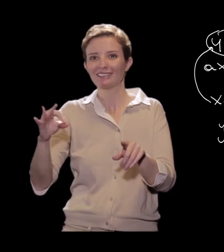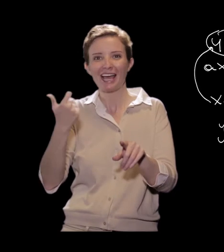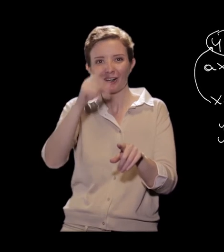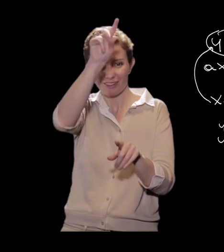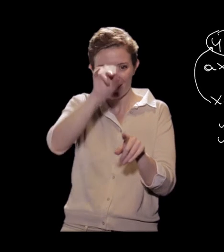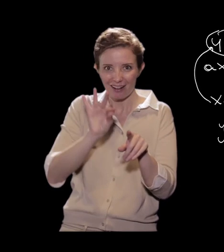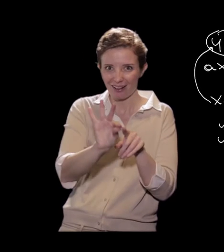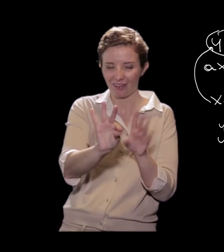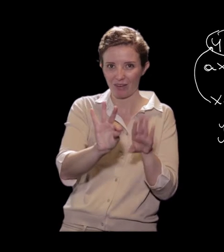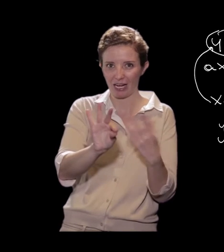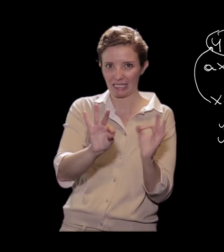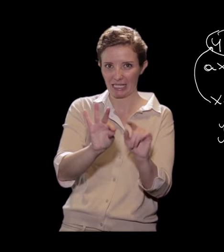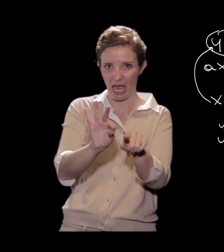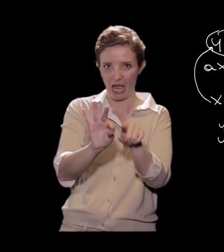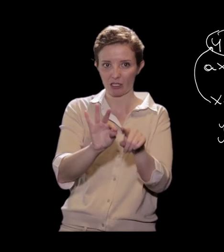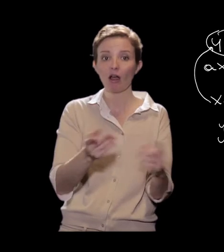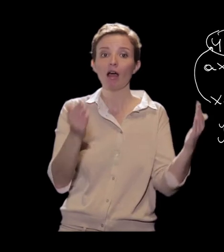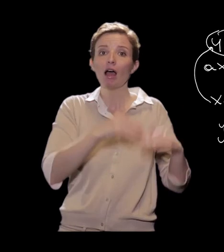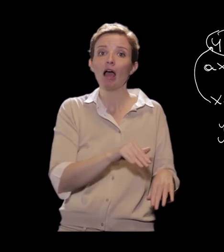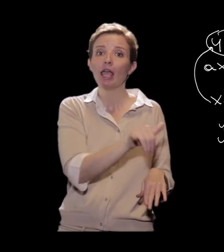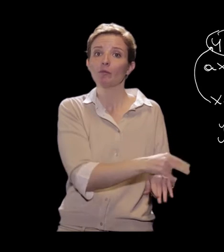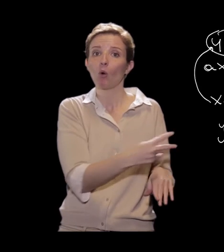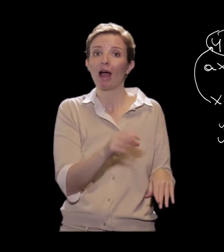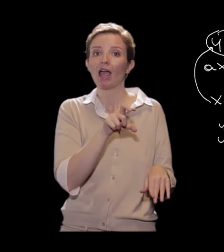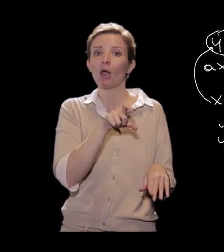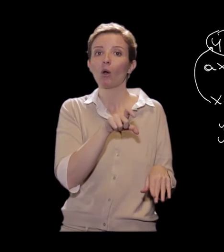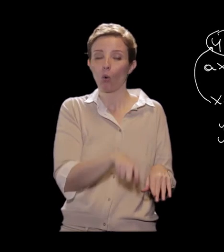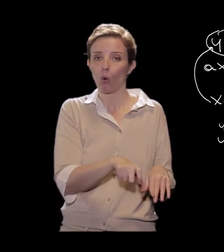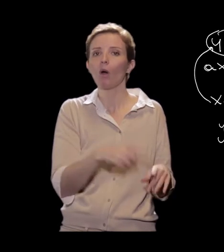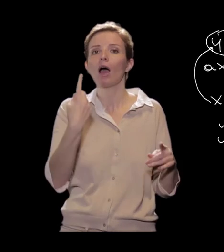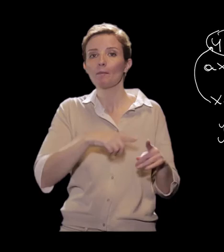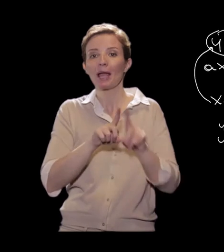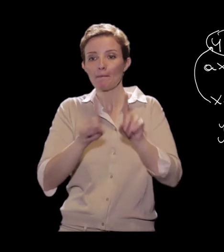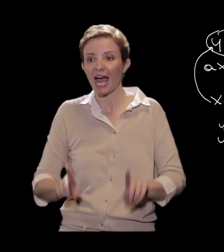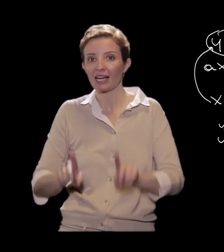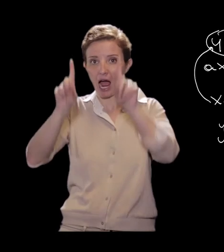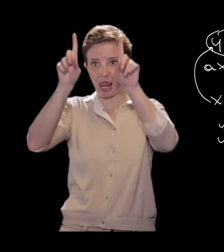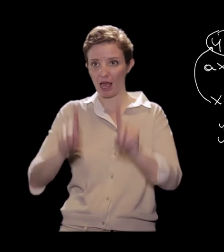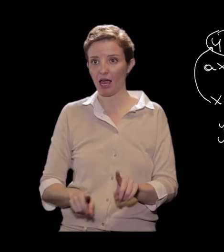y=q è una retta parallela all'asse delle y e la otteniamo quando m=0.